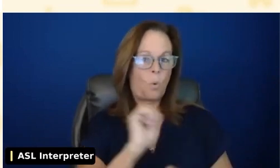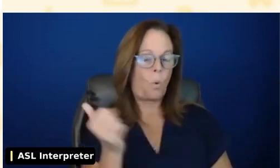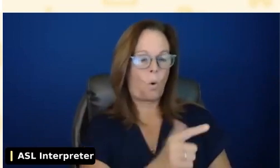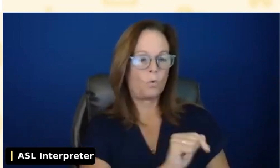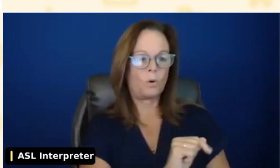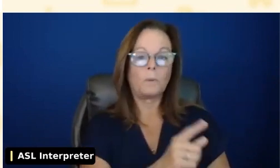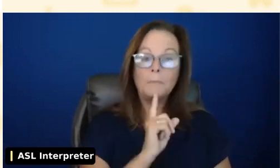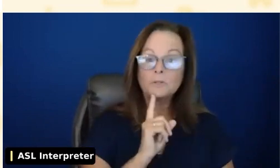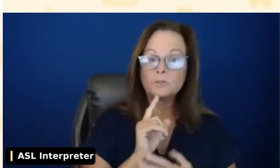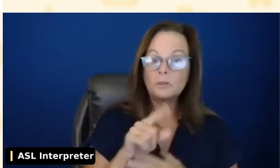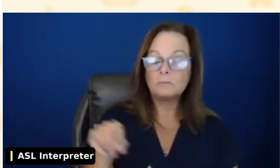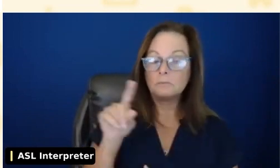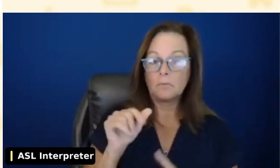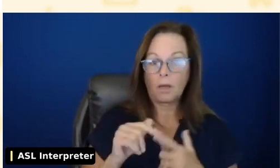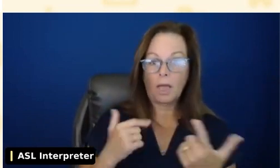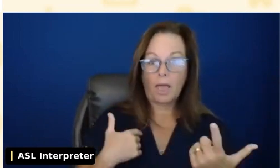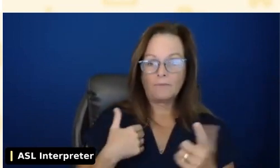digamos, el texto alternativo es significativo.